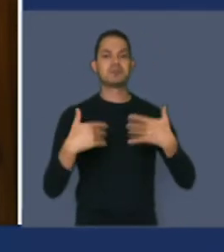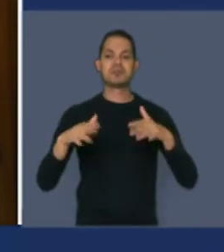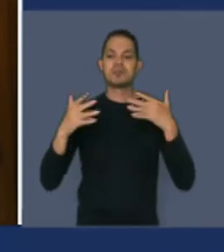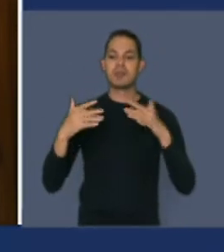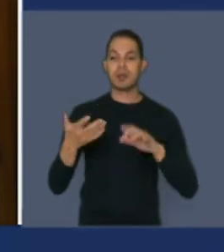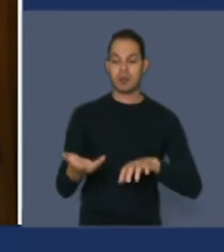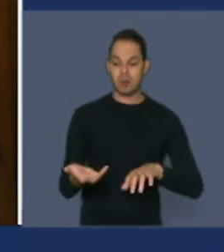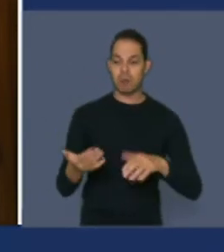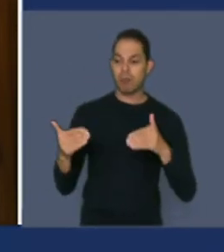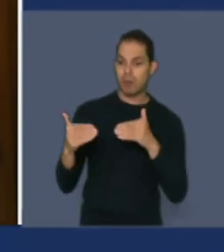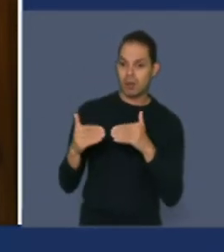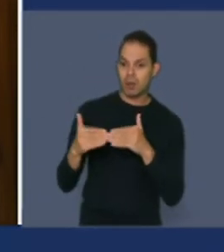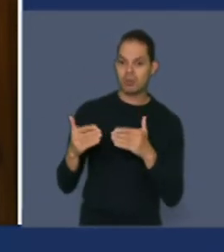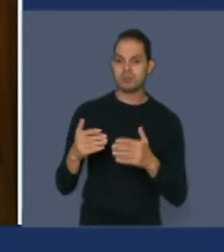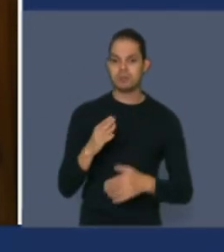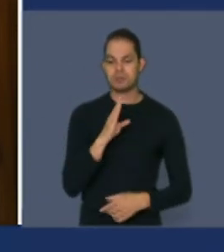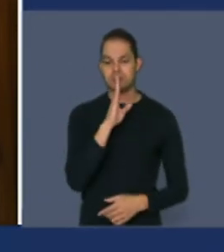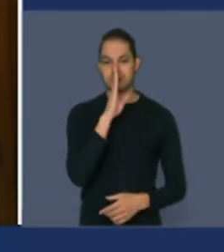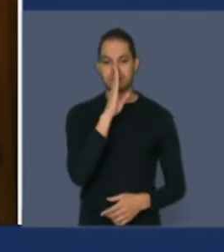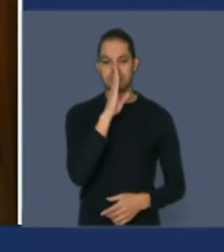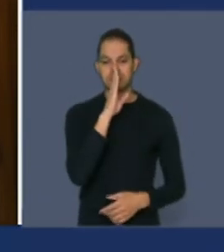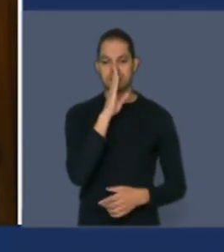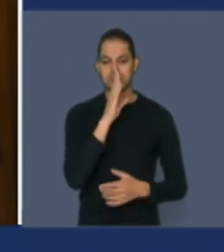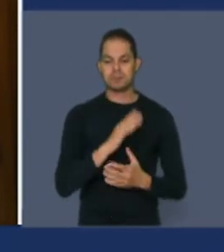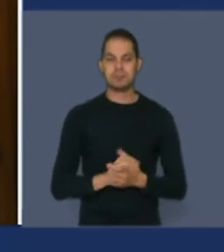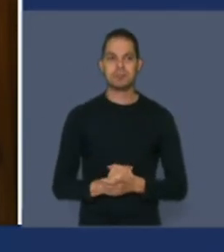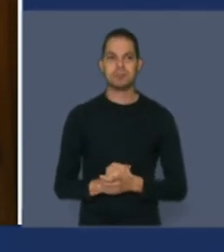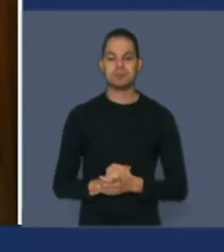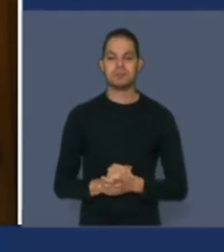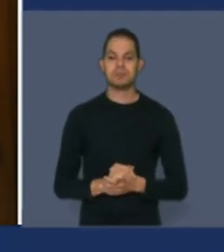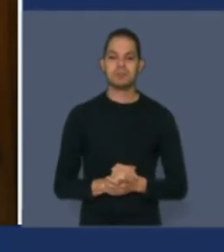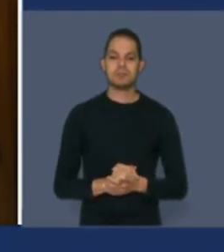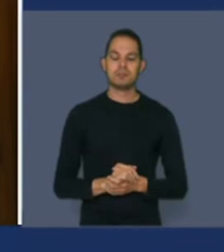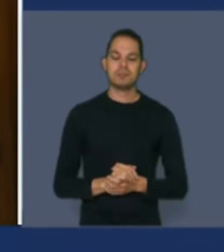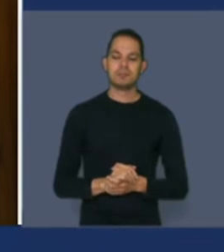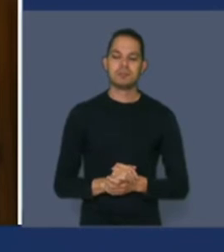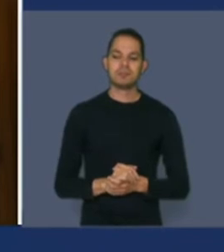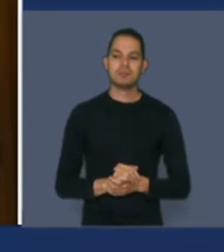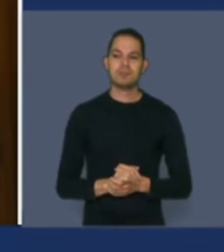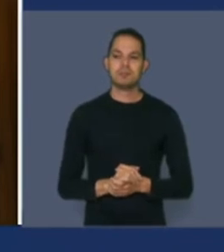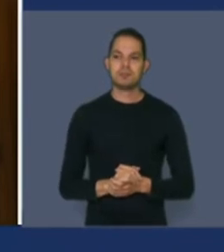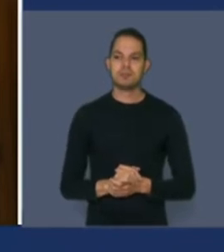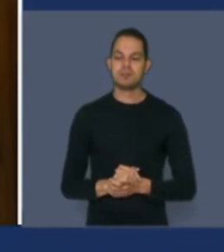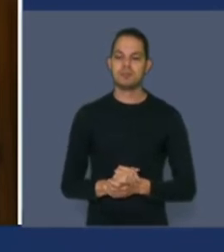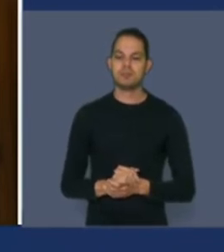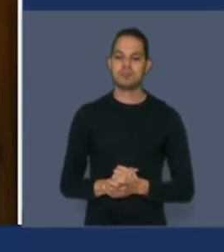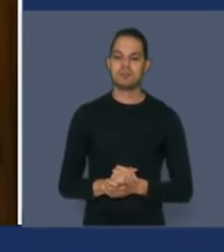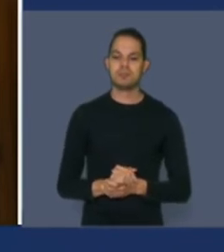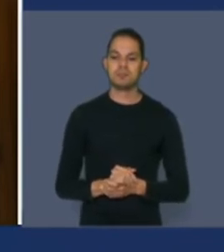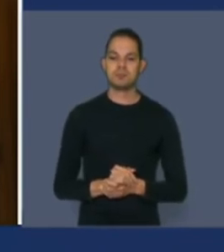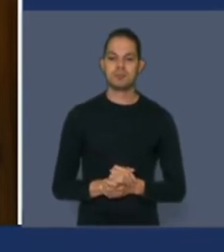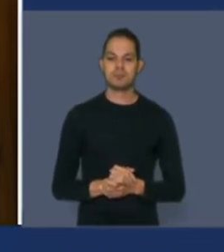GRACINHAS E ESSE CONGRESSO-- [INTERRUPÇÃO DO ÁUDIO]. [SOA A CAMPAINHA] -- [DEPUTADO]: COLOQUE, SE POSSÍVEL, NO, NA VOZ DO